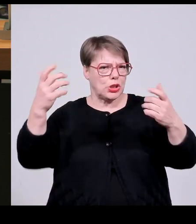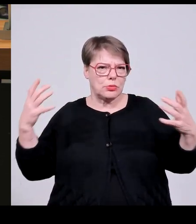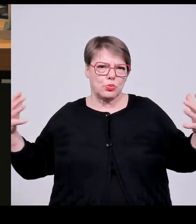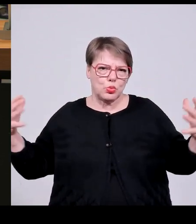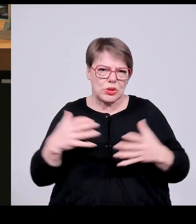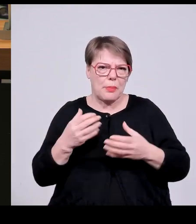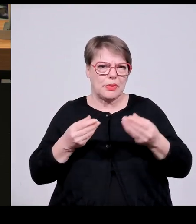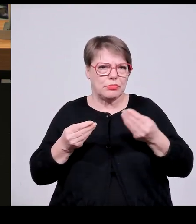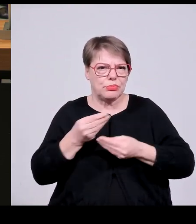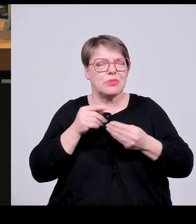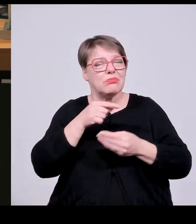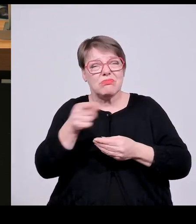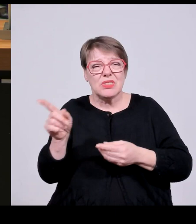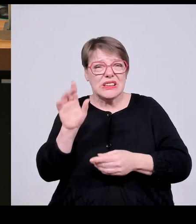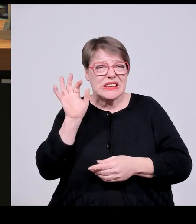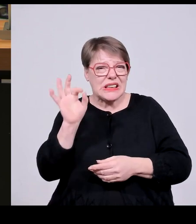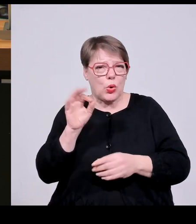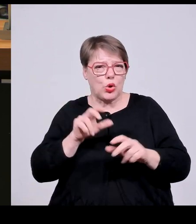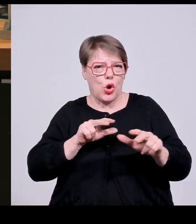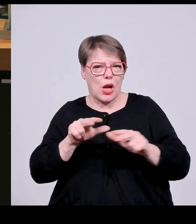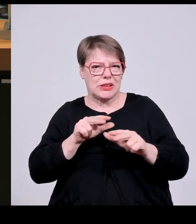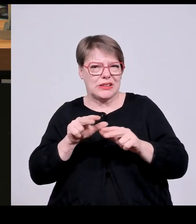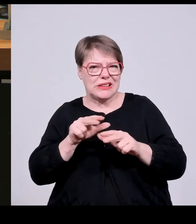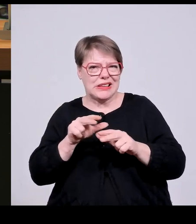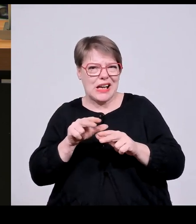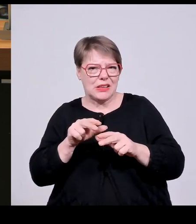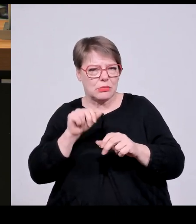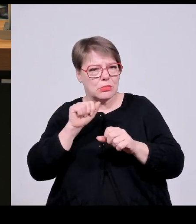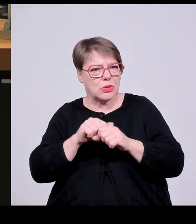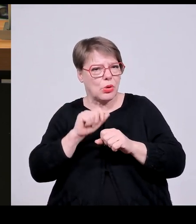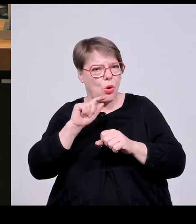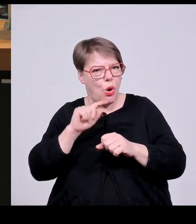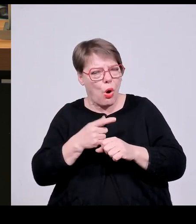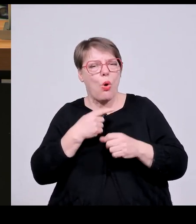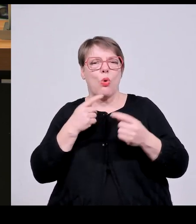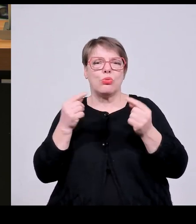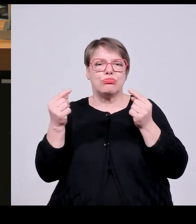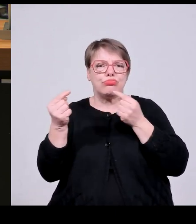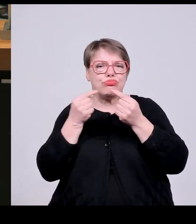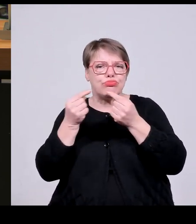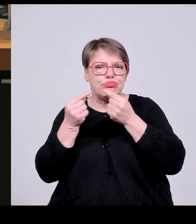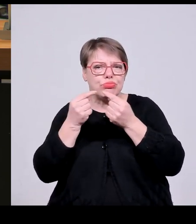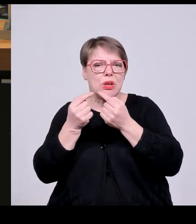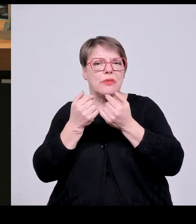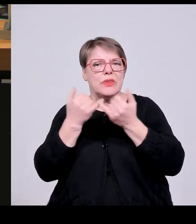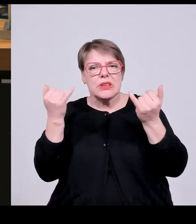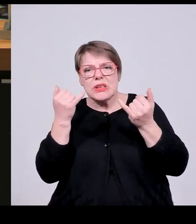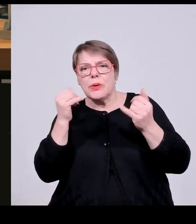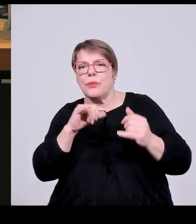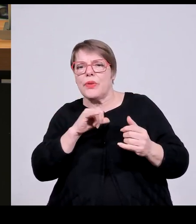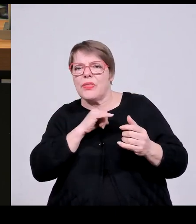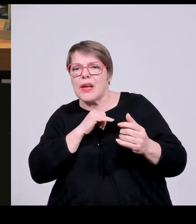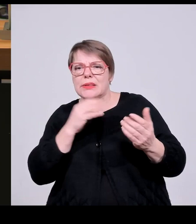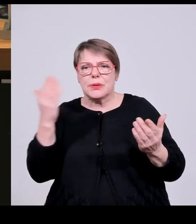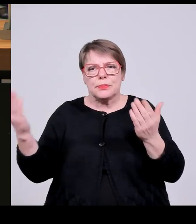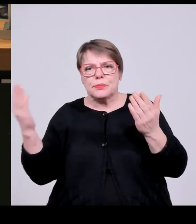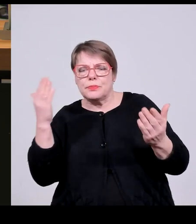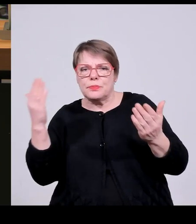Flächen für Gemeinschaftsgärten ausgewiesen werden, so dass mehr Menschen von den Kleingartenanlagen profitieren . Auch in der Nachbarschaft, auch wenn man keine